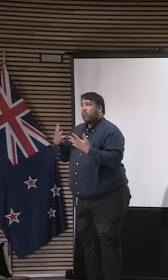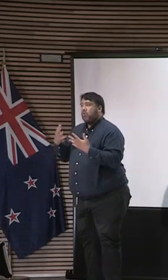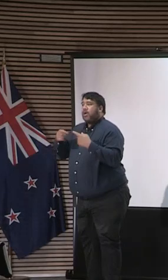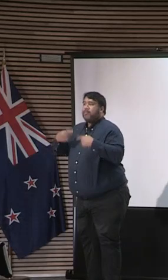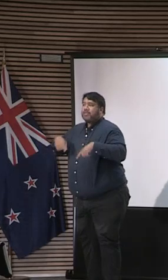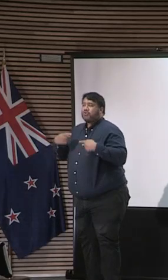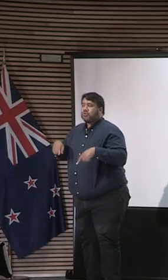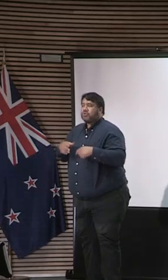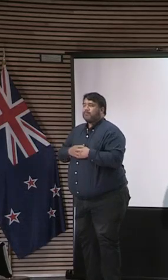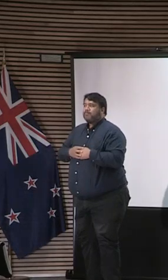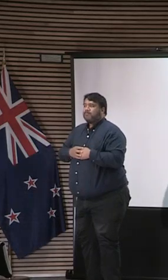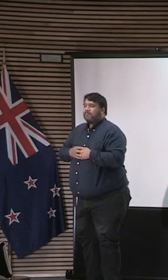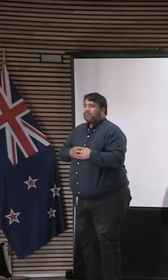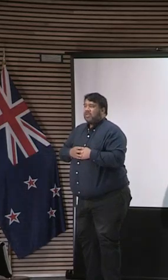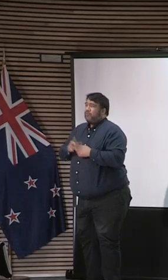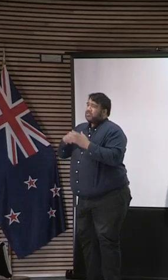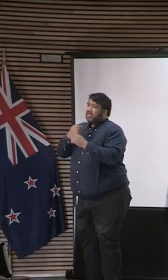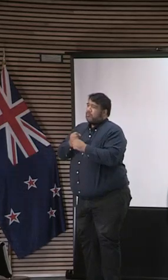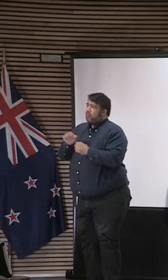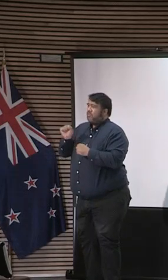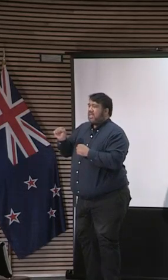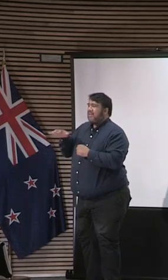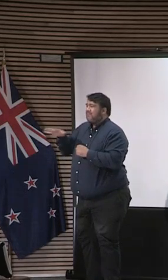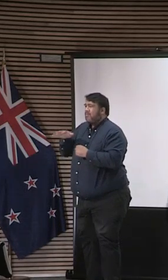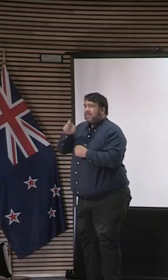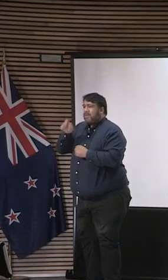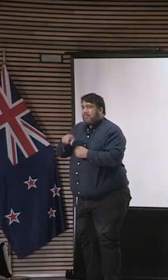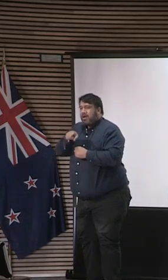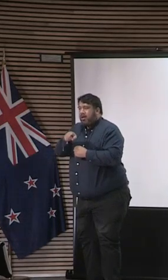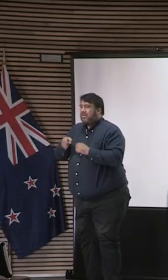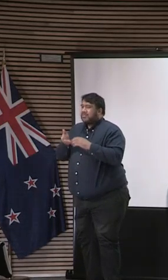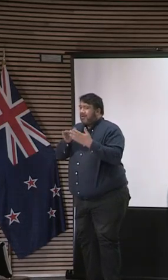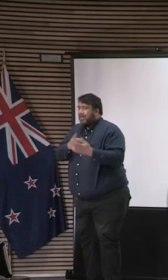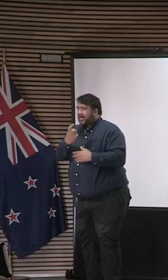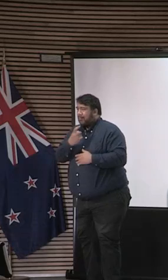atu ahau, kei te noho tonu te rohe, me te whakahaere i te tupono ki te rohe ka noho tonu hei waahanga tuuturu o te maarama tuawhitu o te Taumata 4 me te taumata Alert 3. Na i